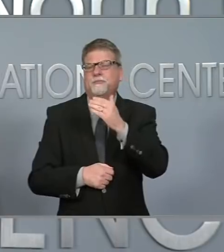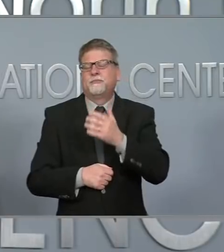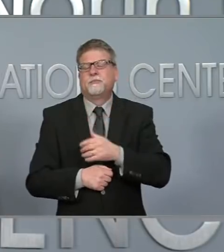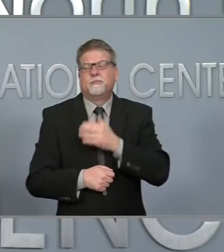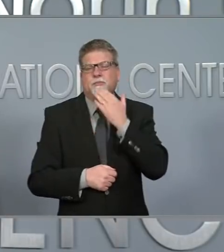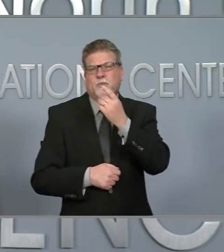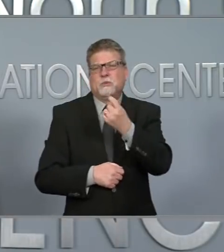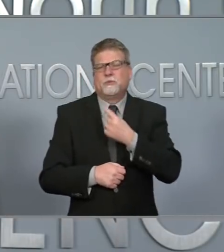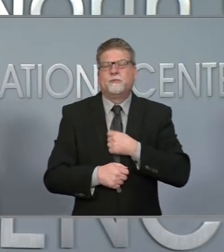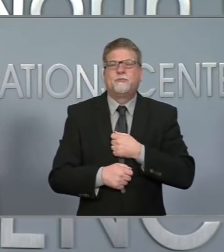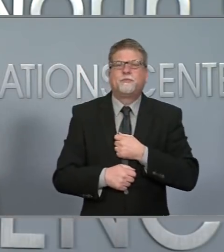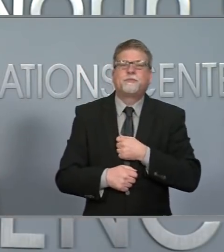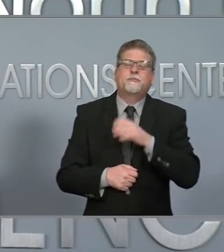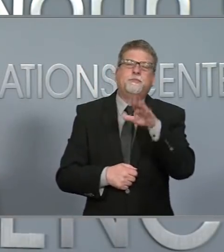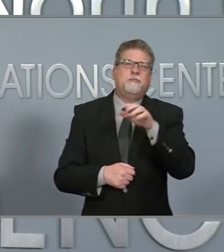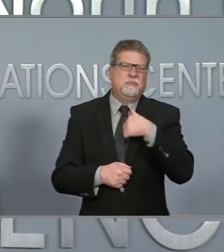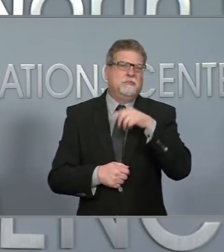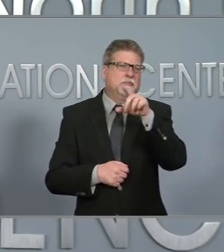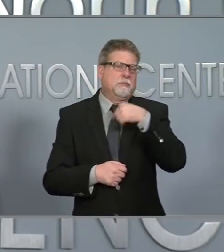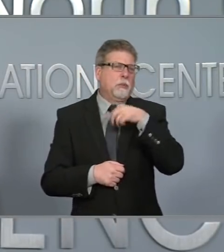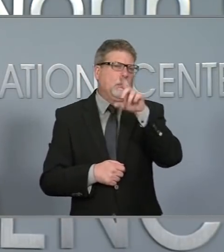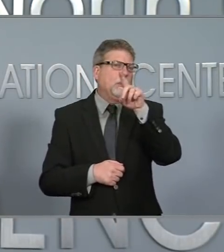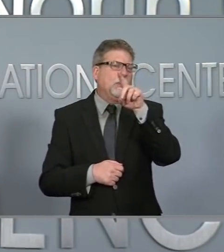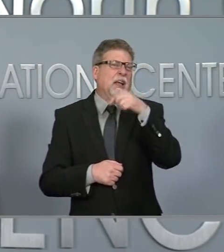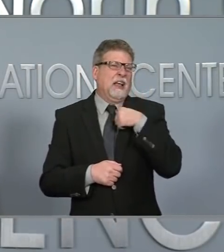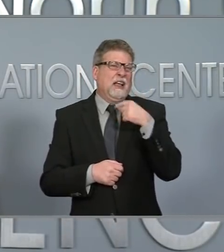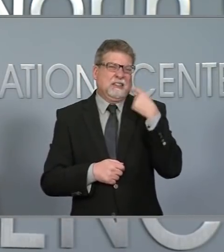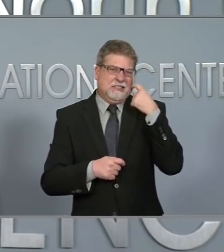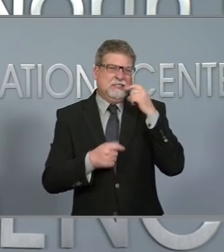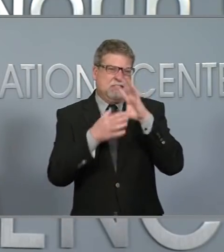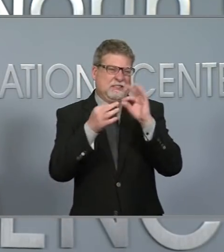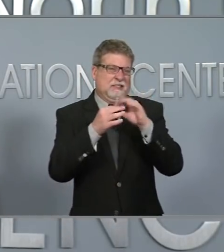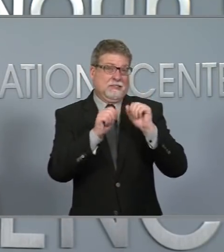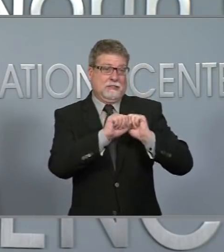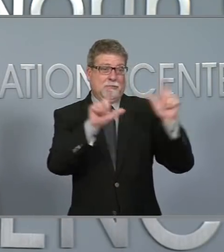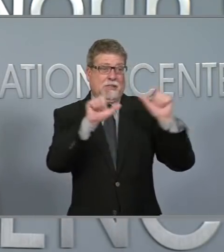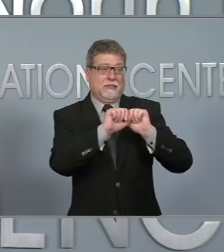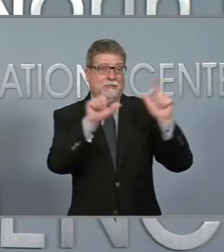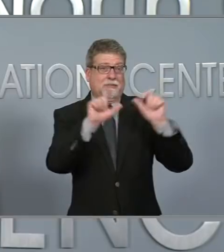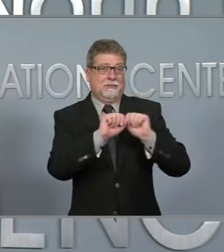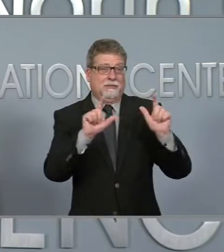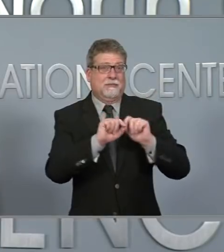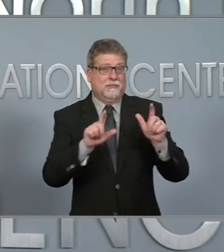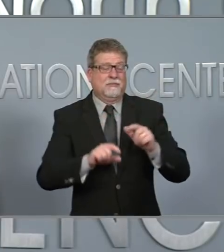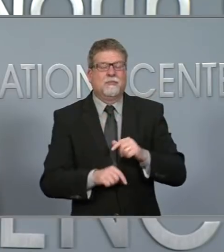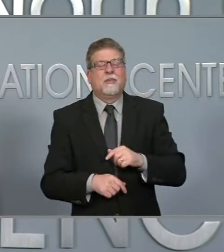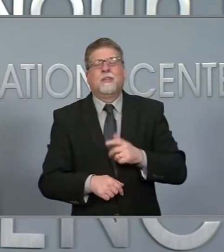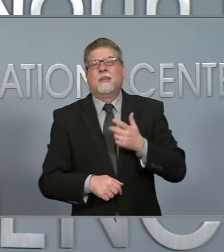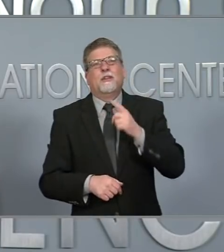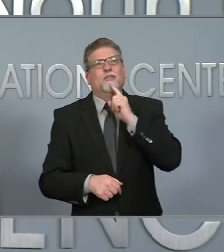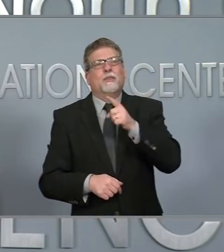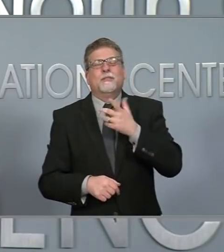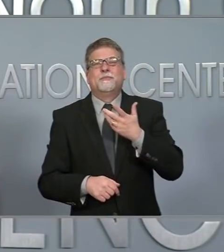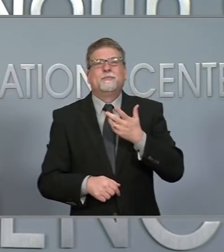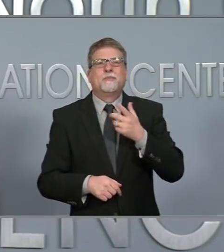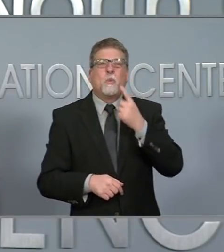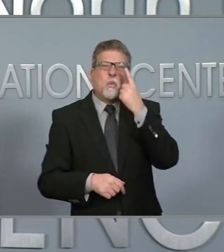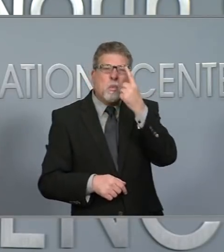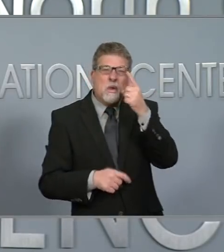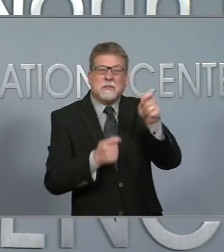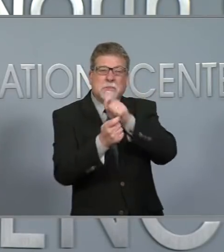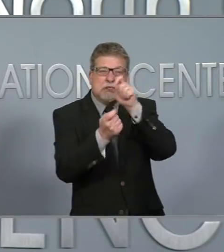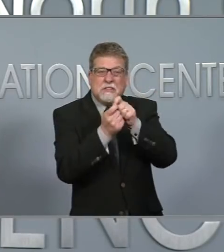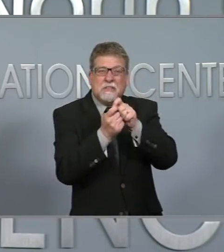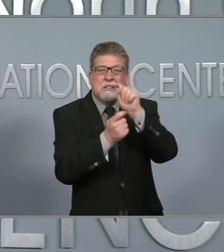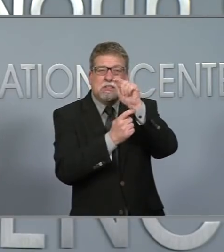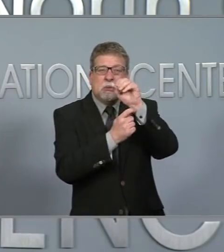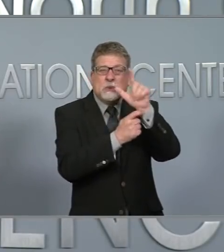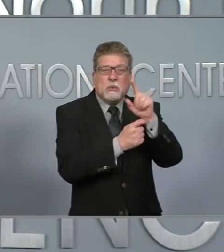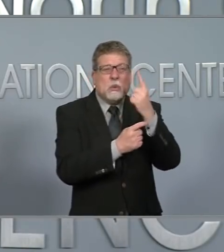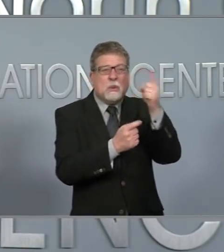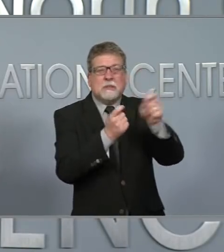quince y contestí esta pregunta